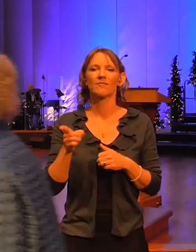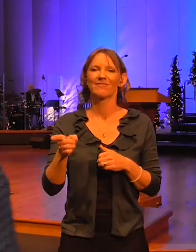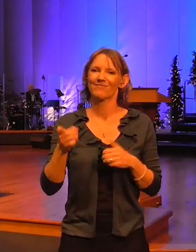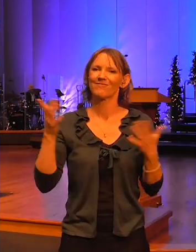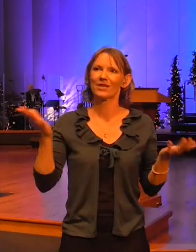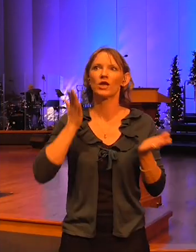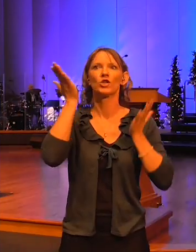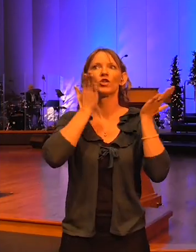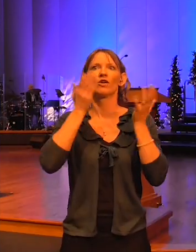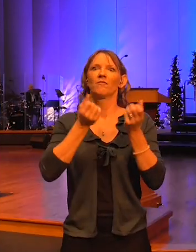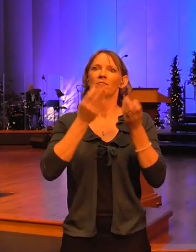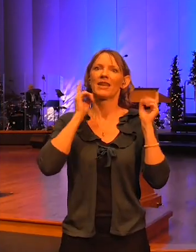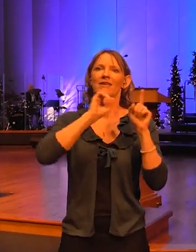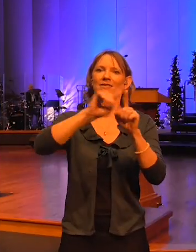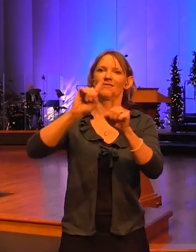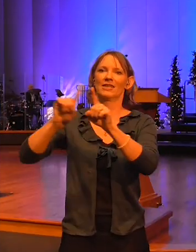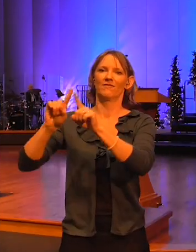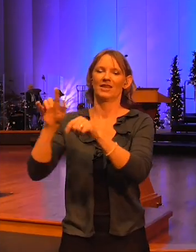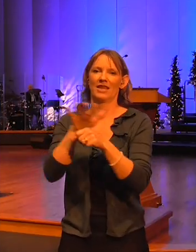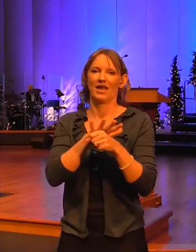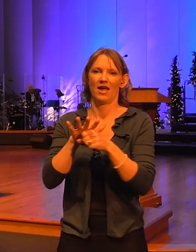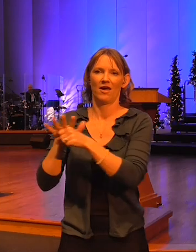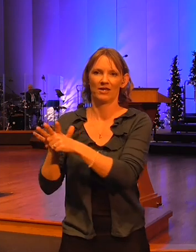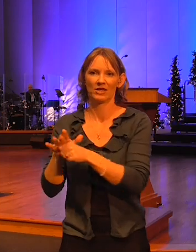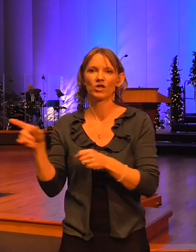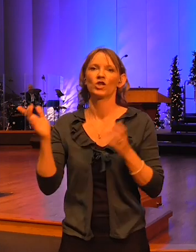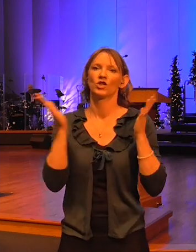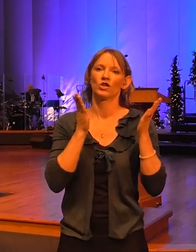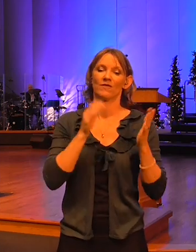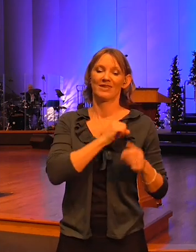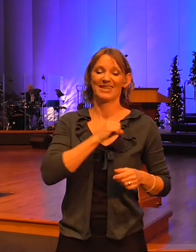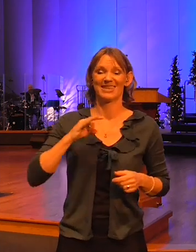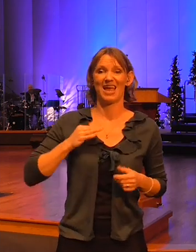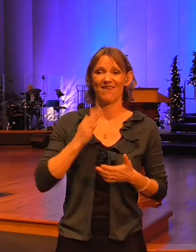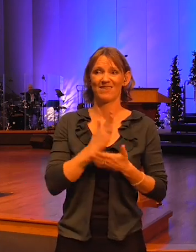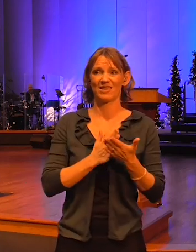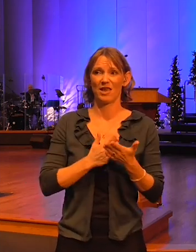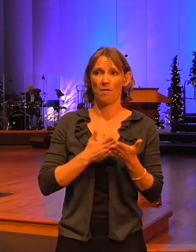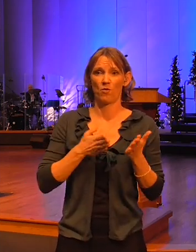áreas diferentes y ha servido en el personal de alguna manera como ministra durante 20